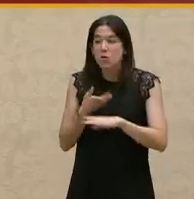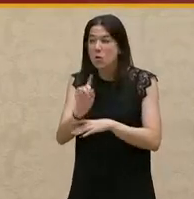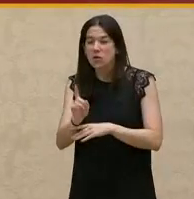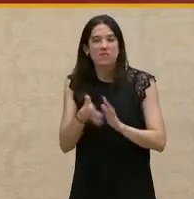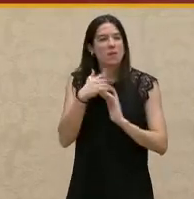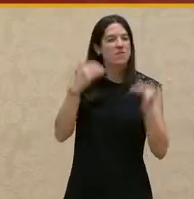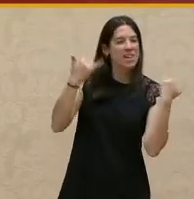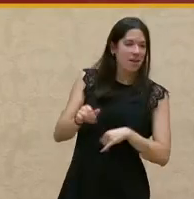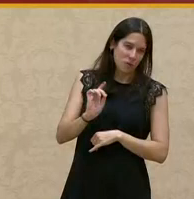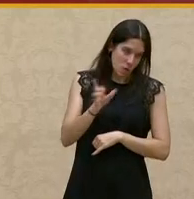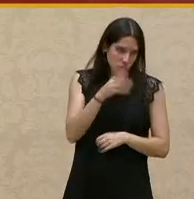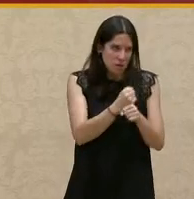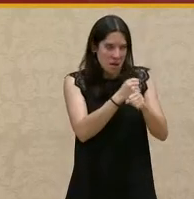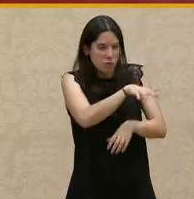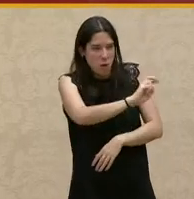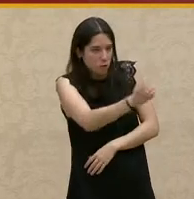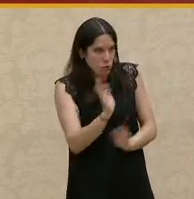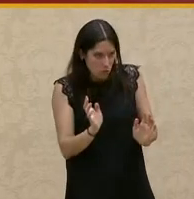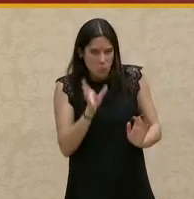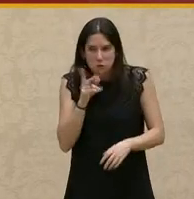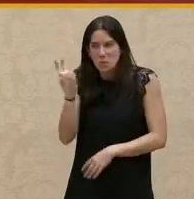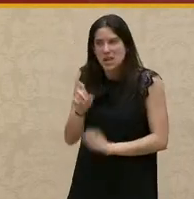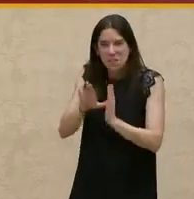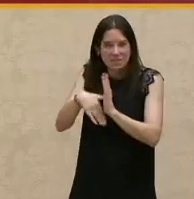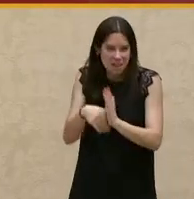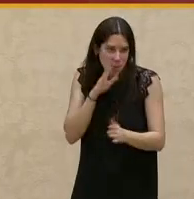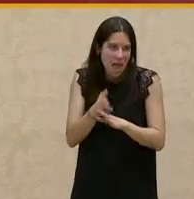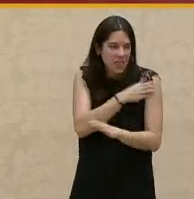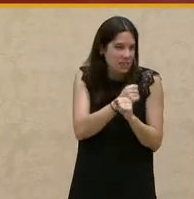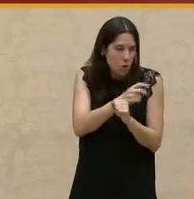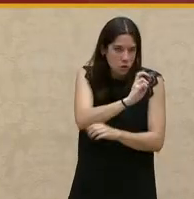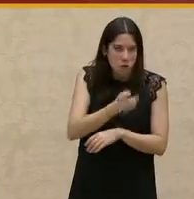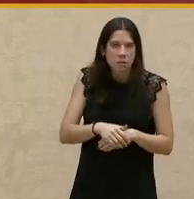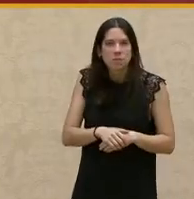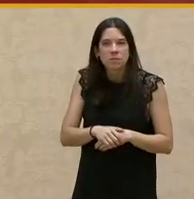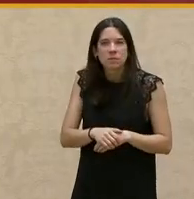sino porque estamos en otros sitios importantes como podía ser hace un rato Médicos sin fronteras,